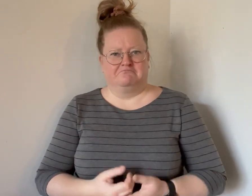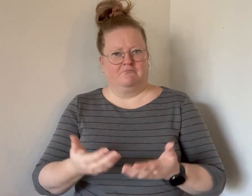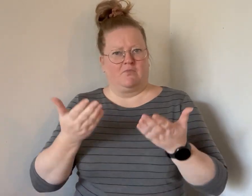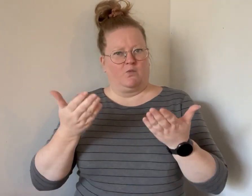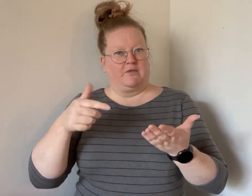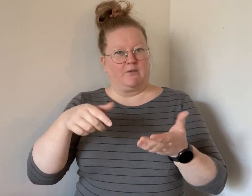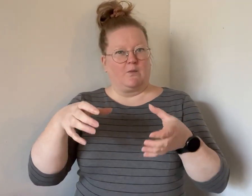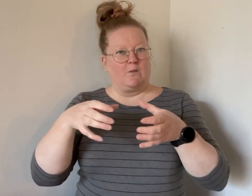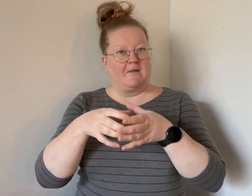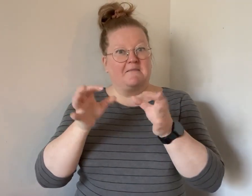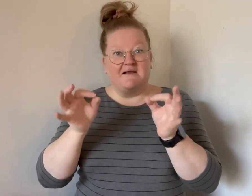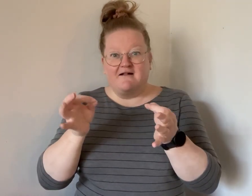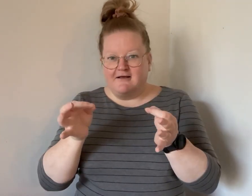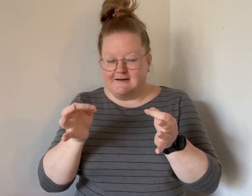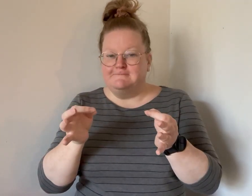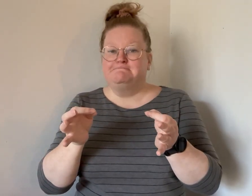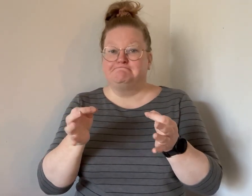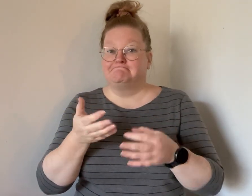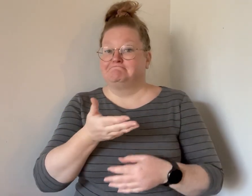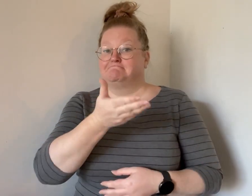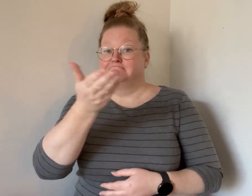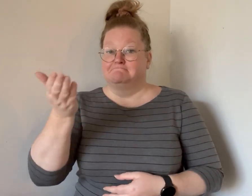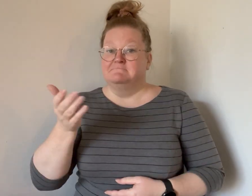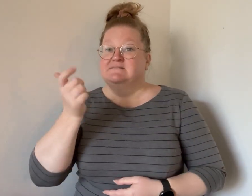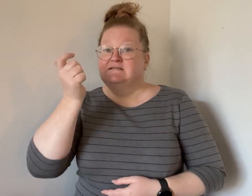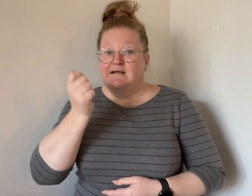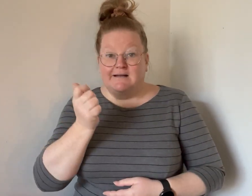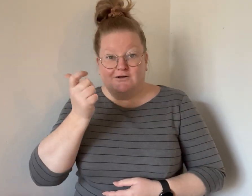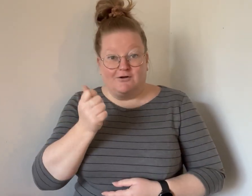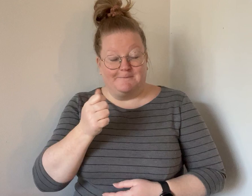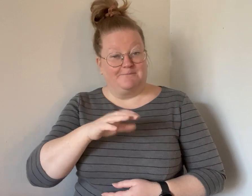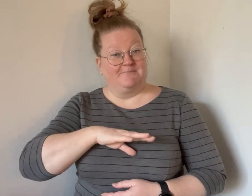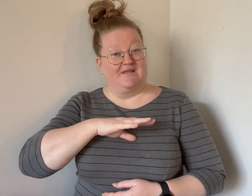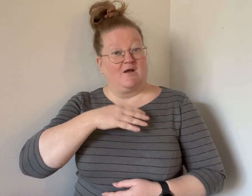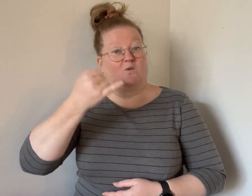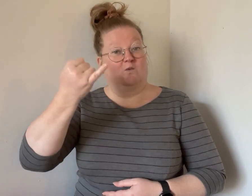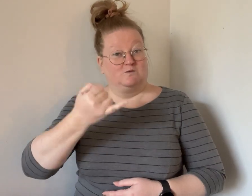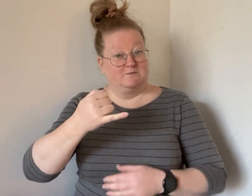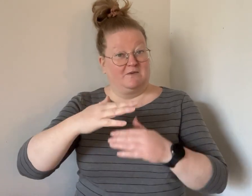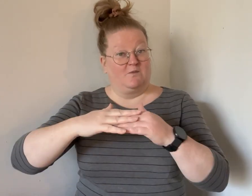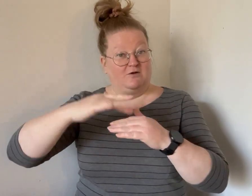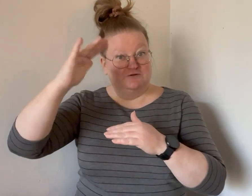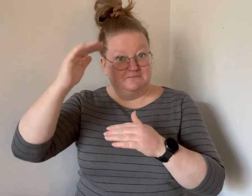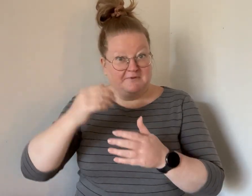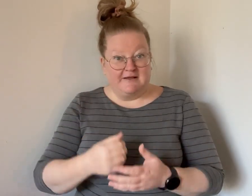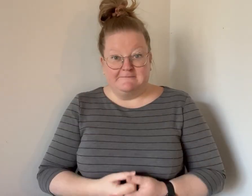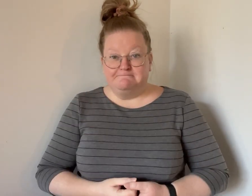Tällä kertaa kohderyhmänä ovat yli 60-vuotiaat seniorit.